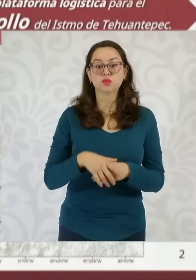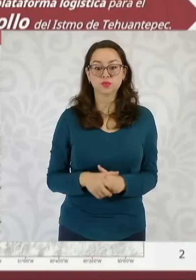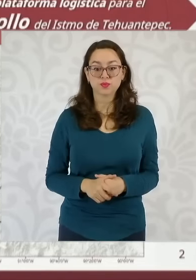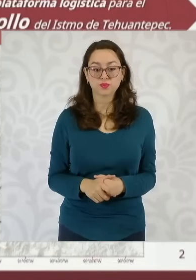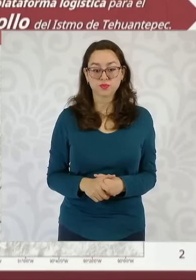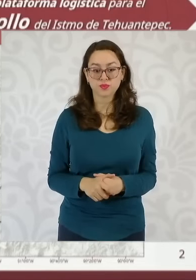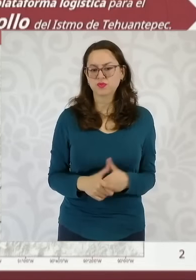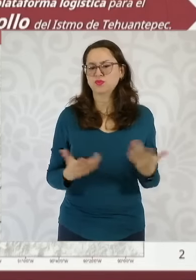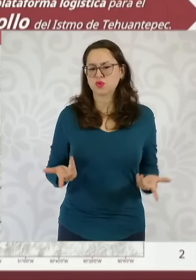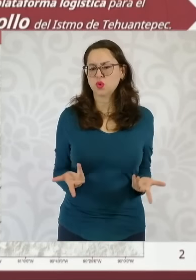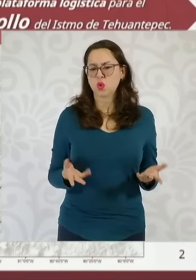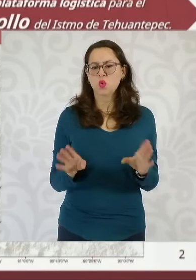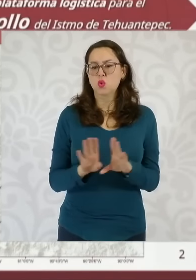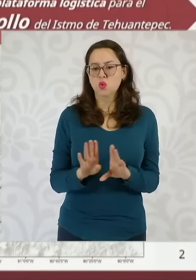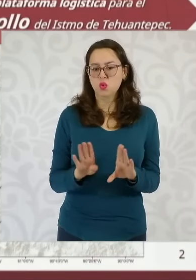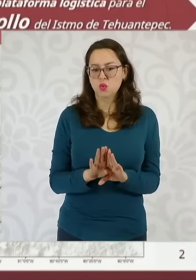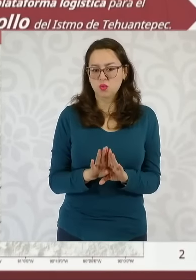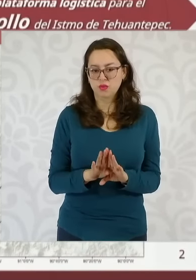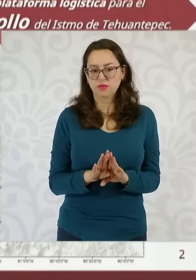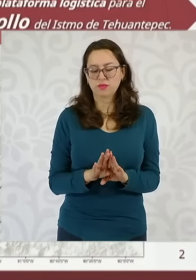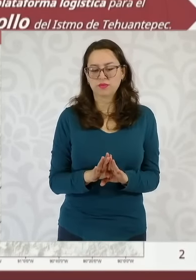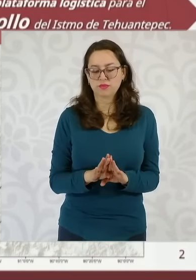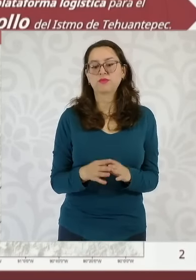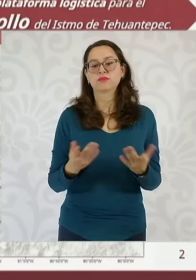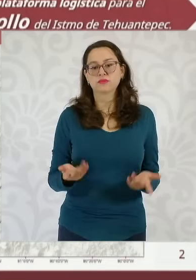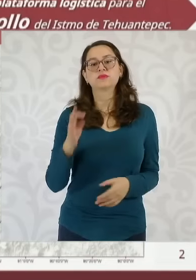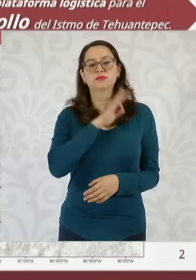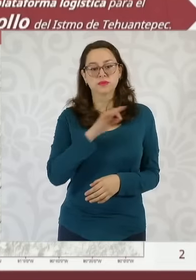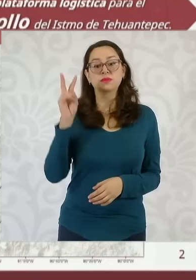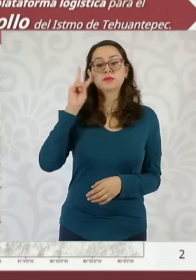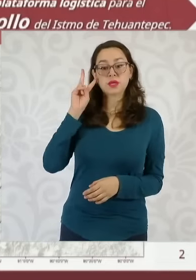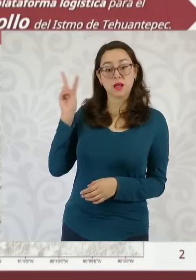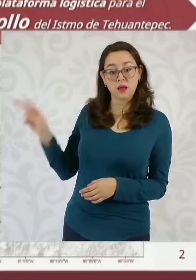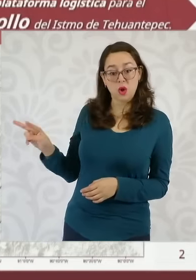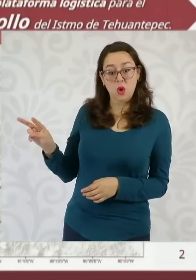su zona de influencia terrestre está integrada por cuatro estados: